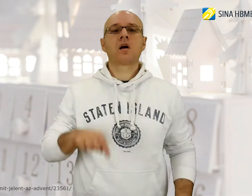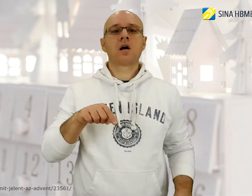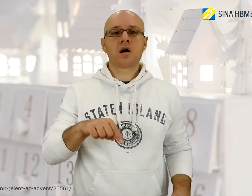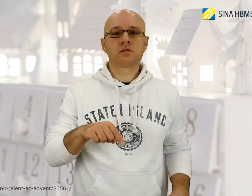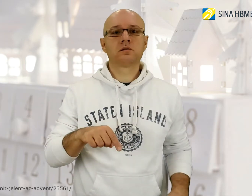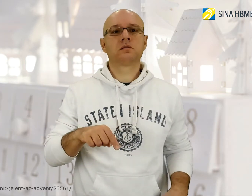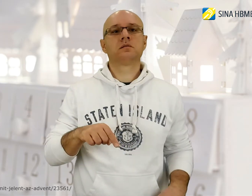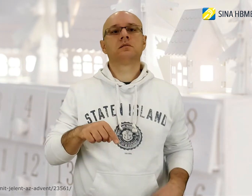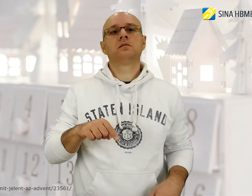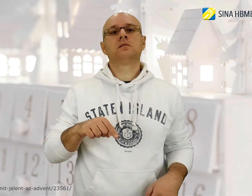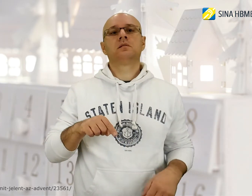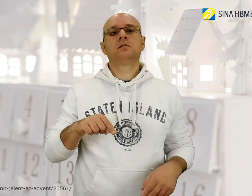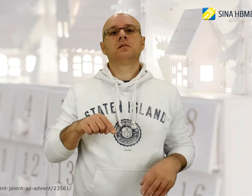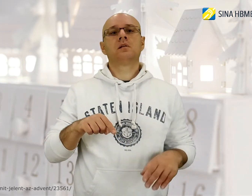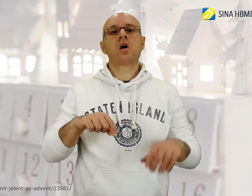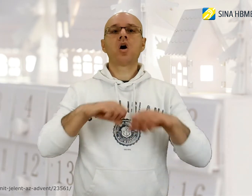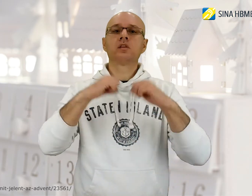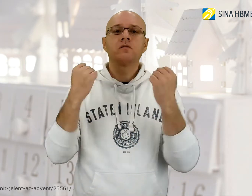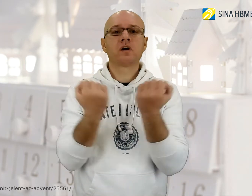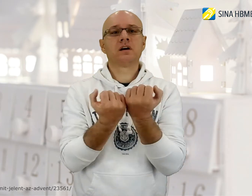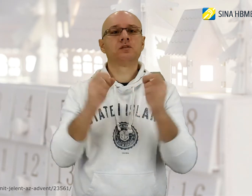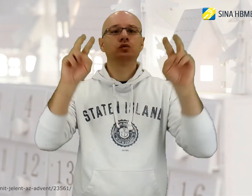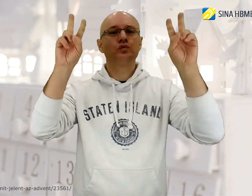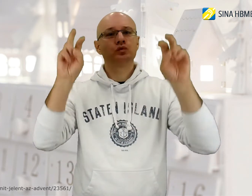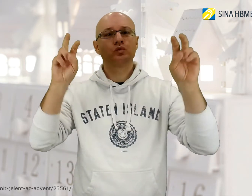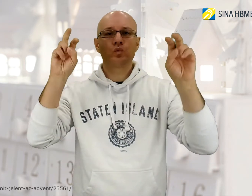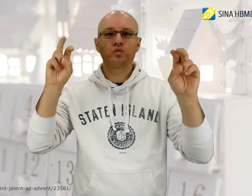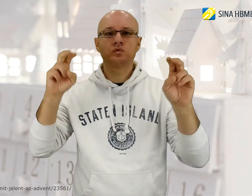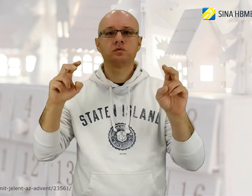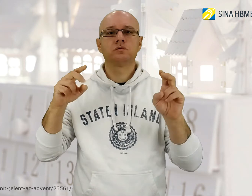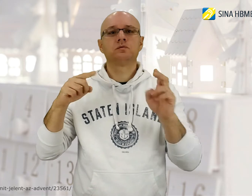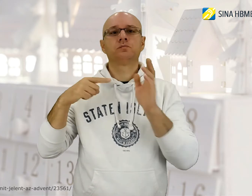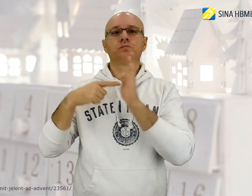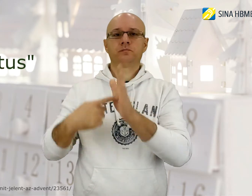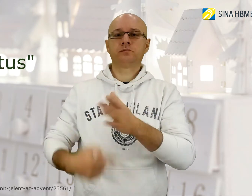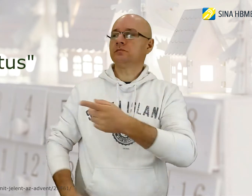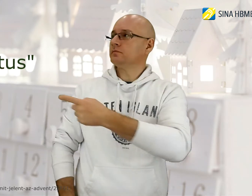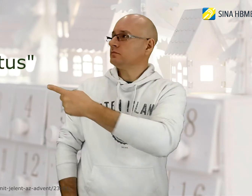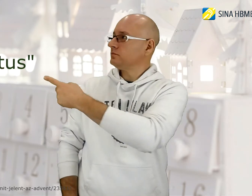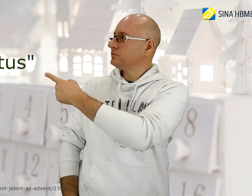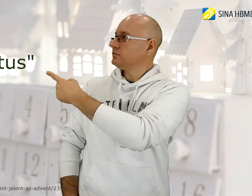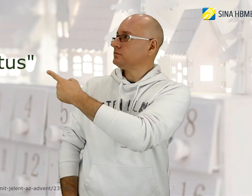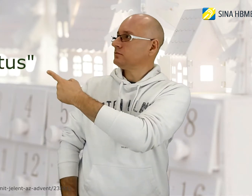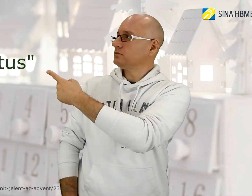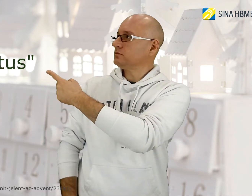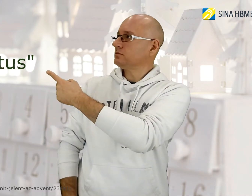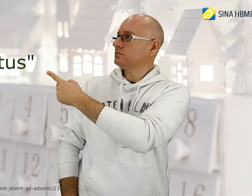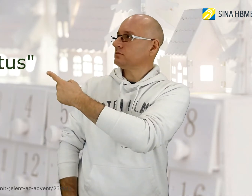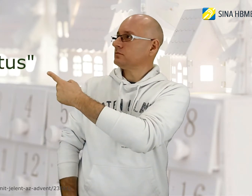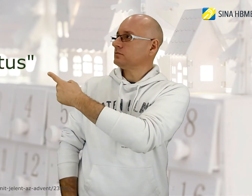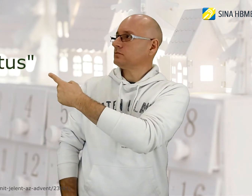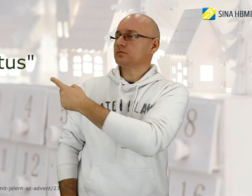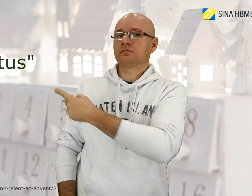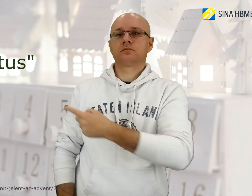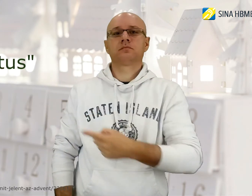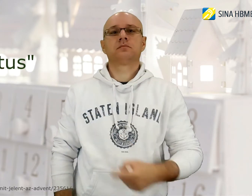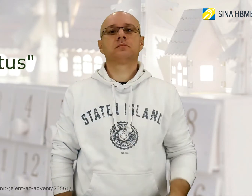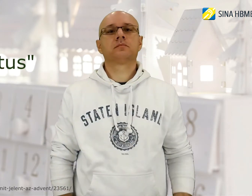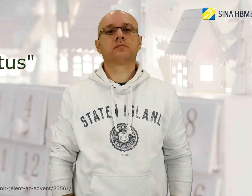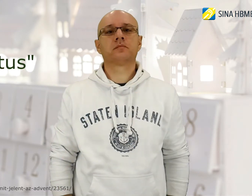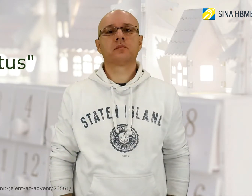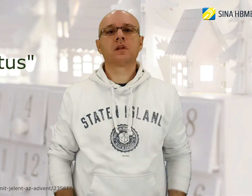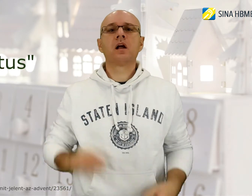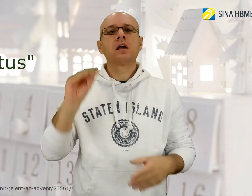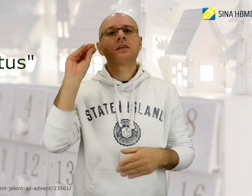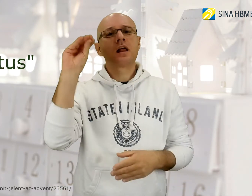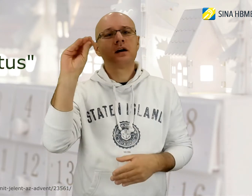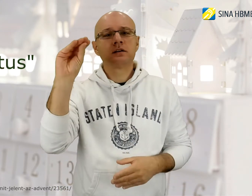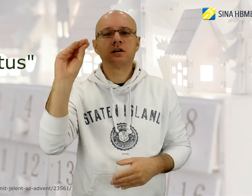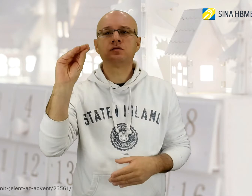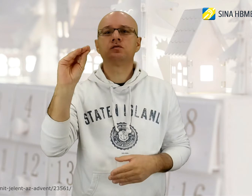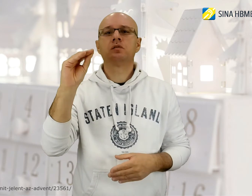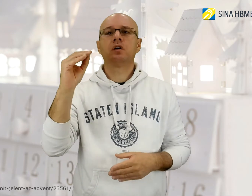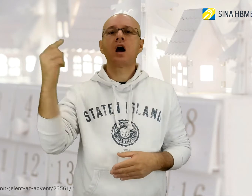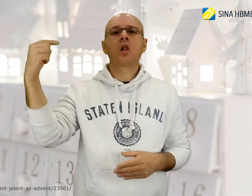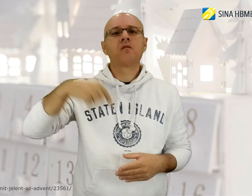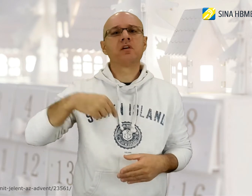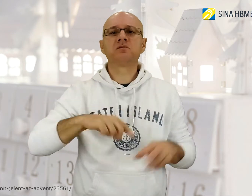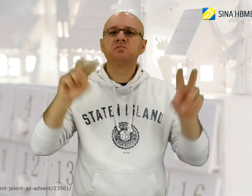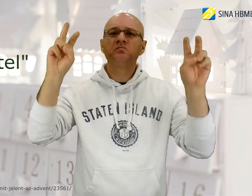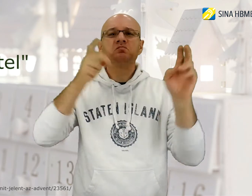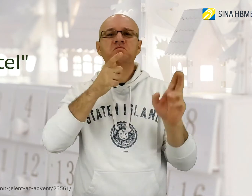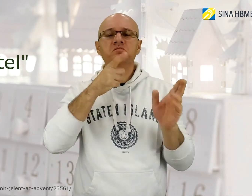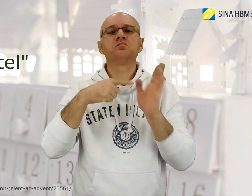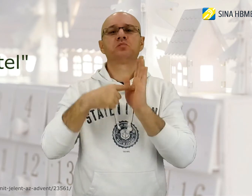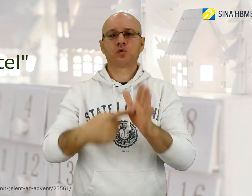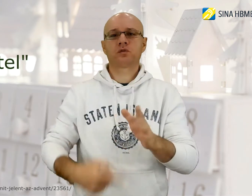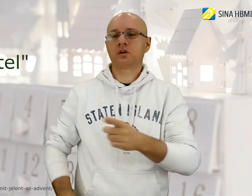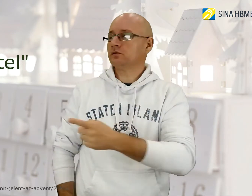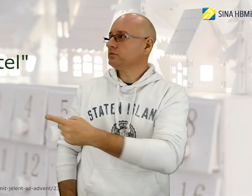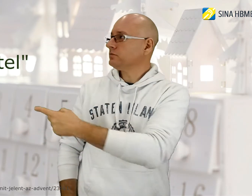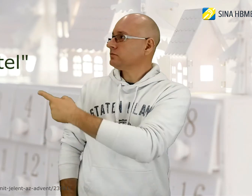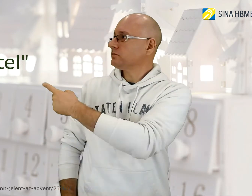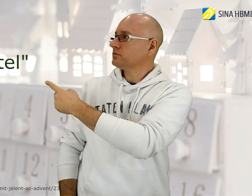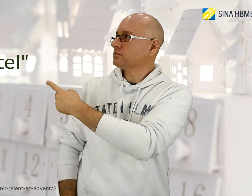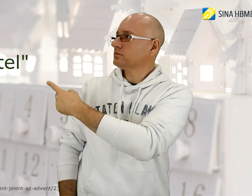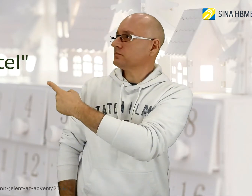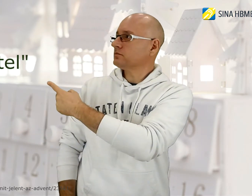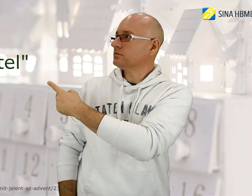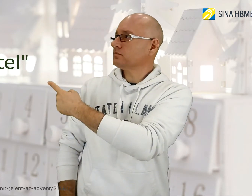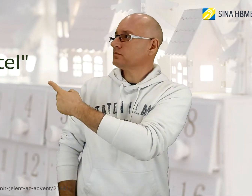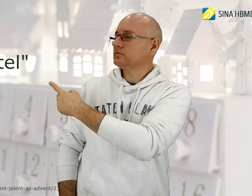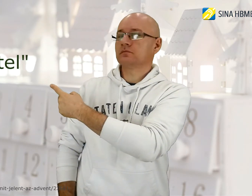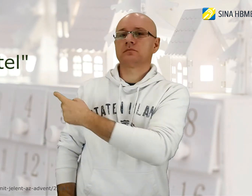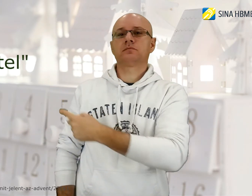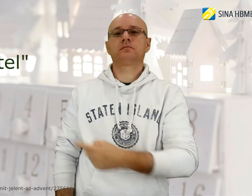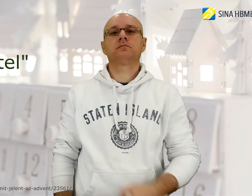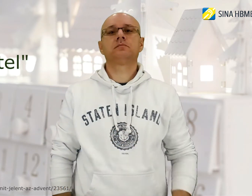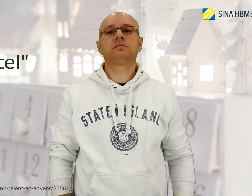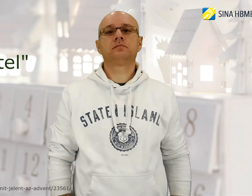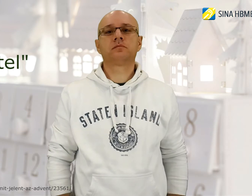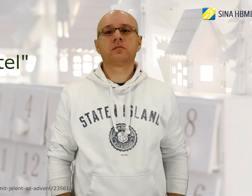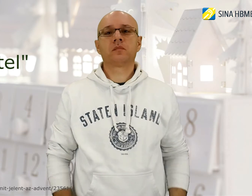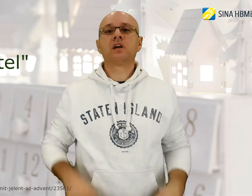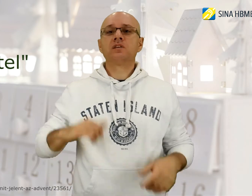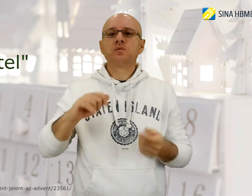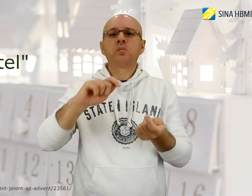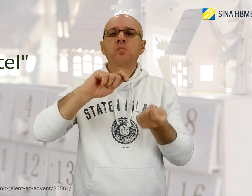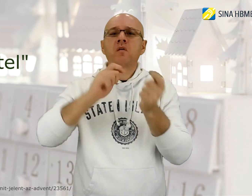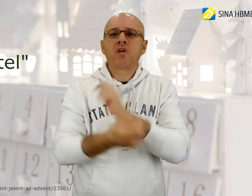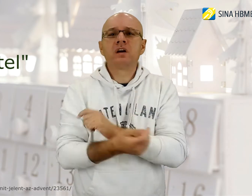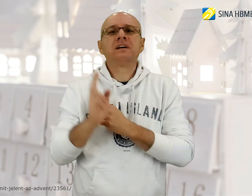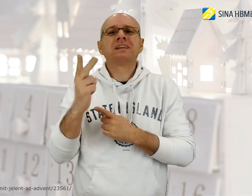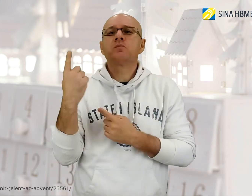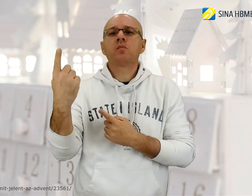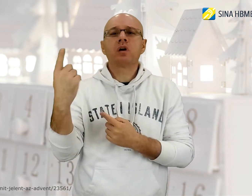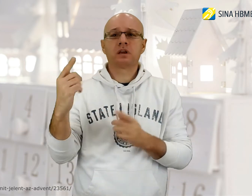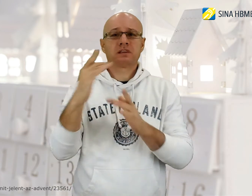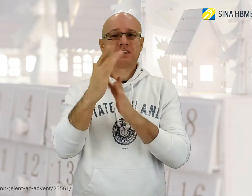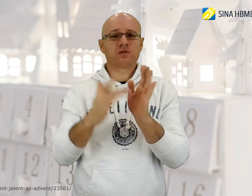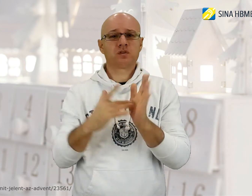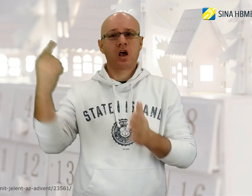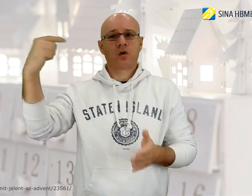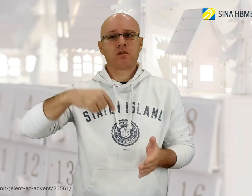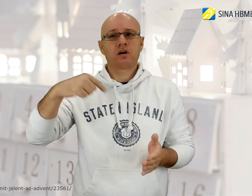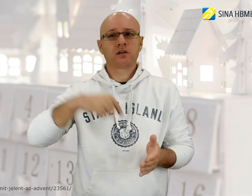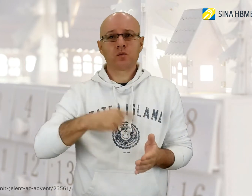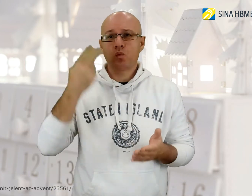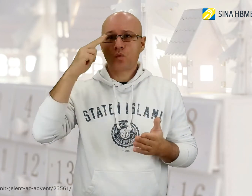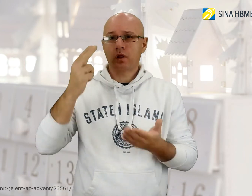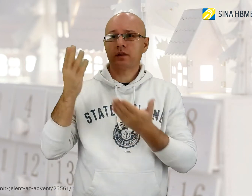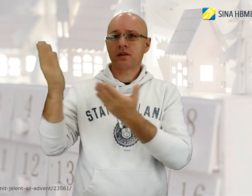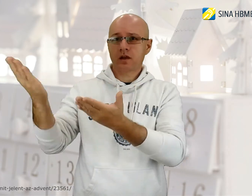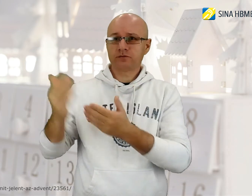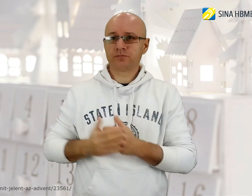Az "adventus" jelentése "eljövetel" és a Megváltó eljövetelére utal.